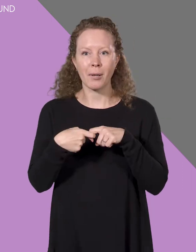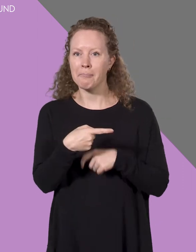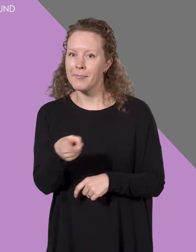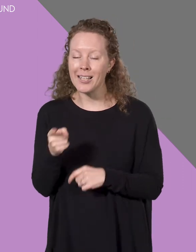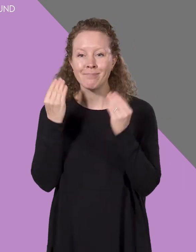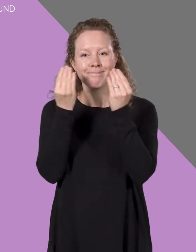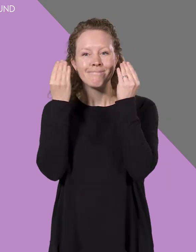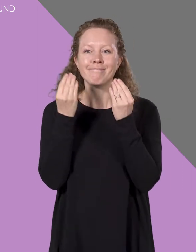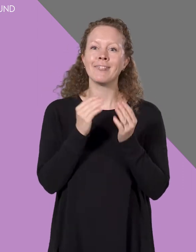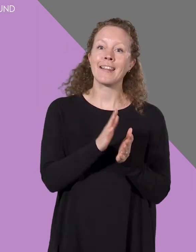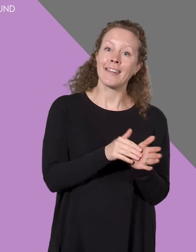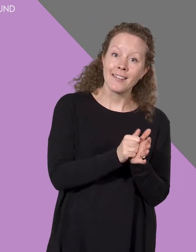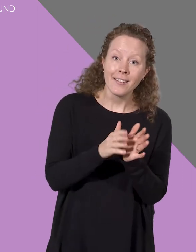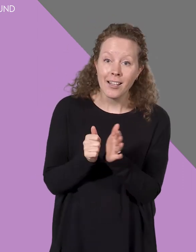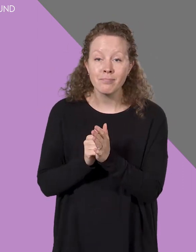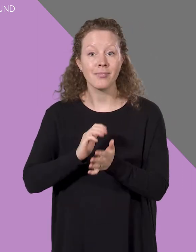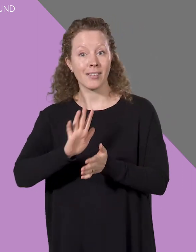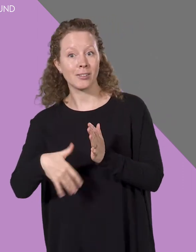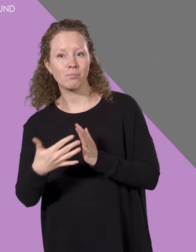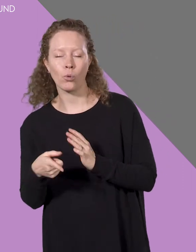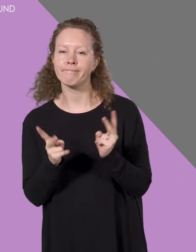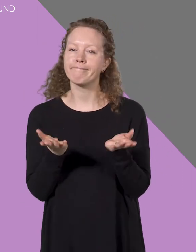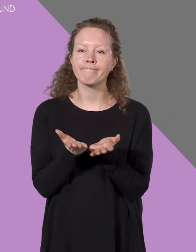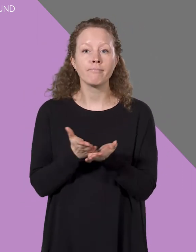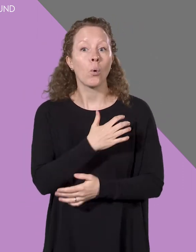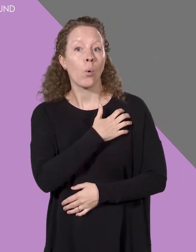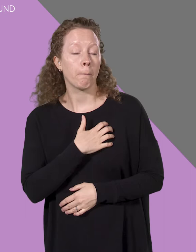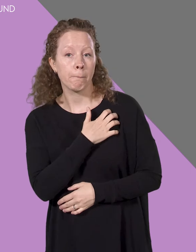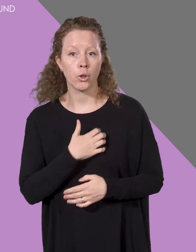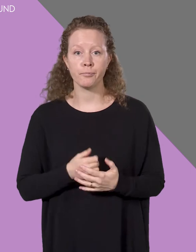ansetts vara en hobby för familjen att lära sig tecken och teckenspråk.